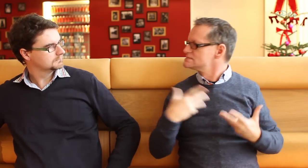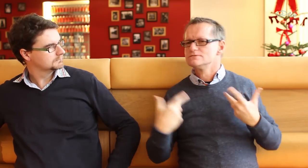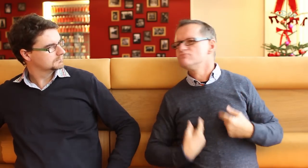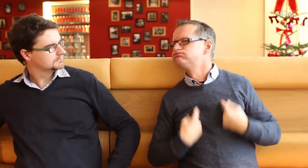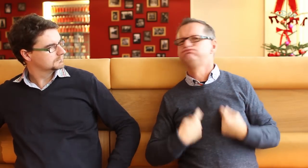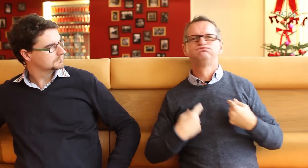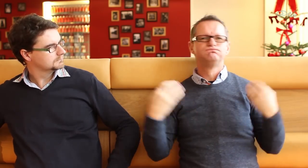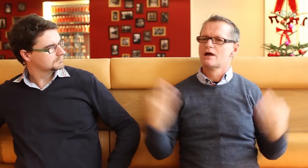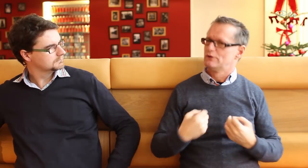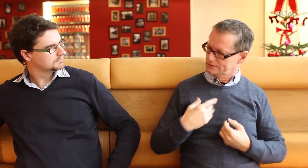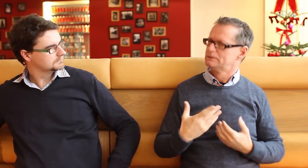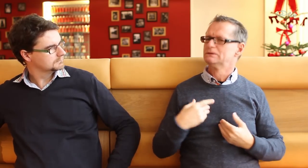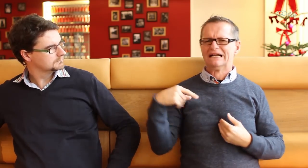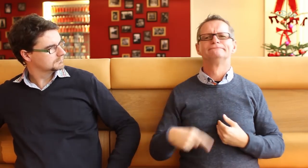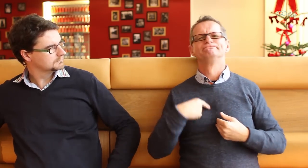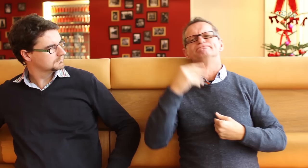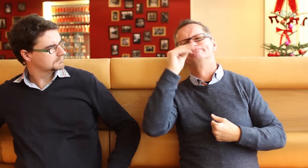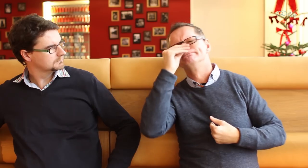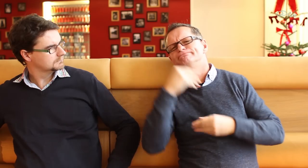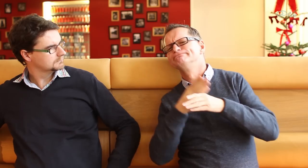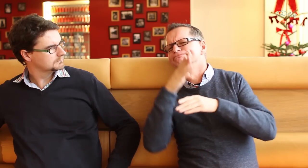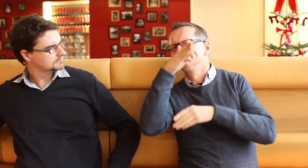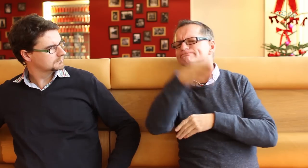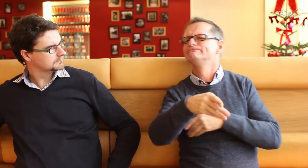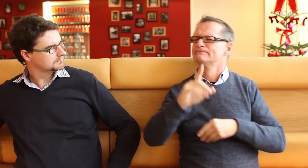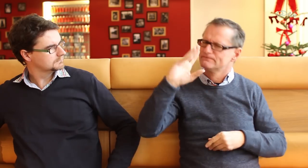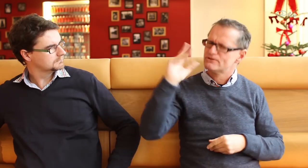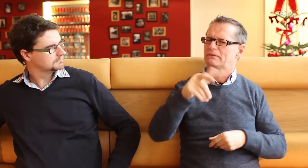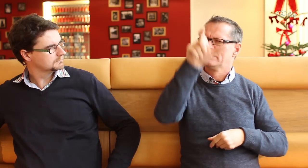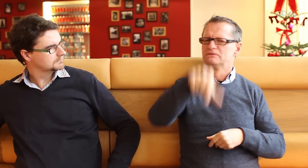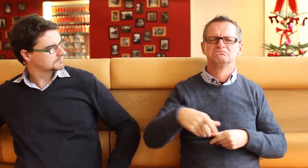Das hat mich unheimlich motiviert. Dann bin ich aber doch noch mal zum Taubblindentreff und habe mir das Lormen angeschaut.